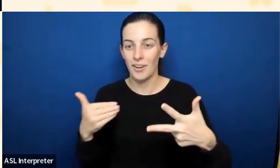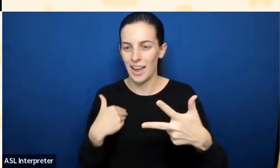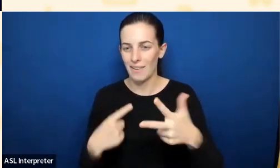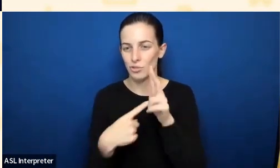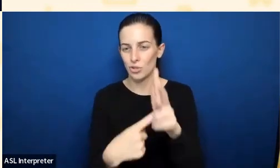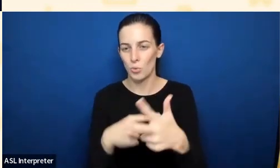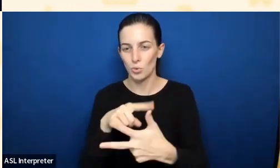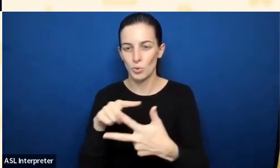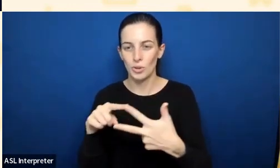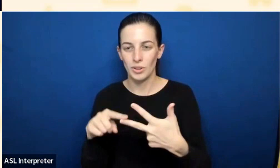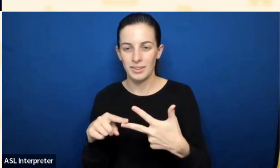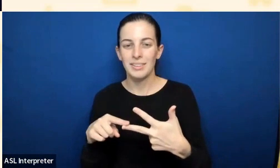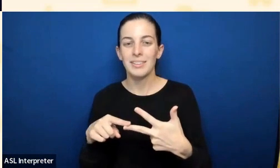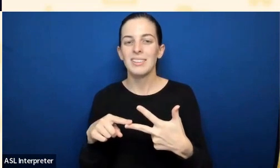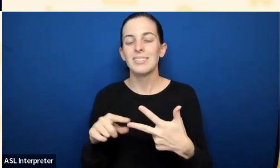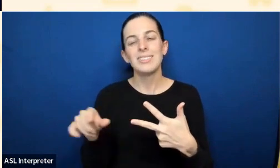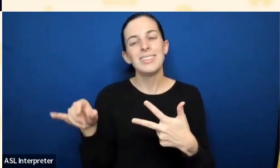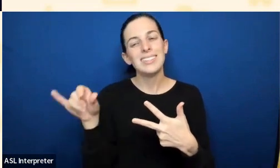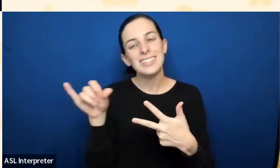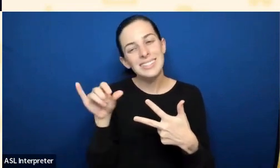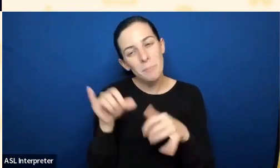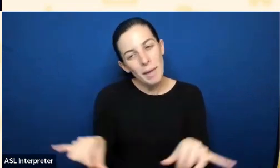Y es básicamente el mismo patrón con diferentes valores.